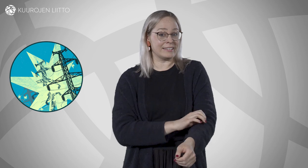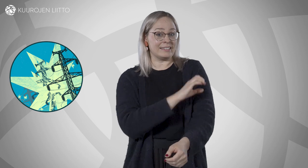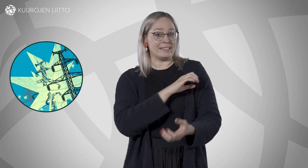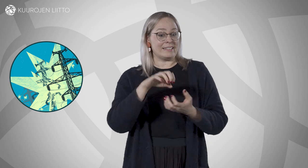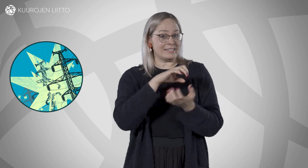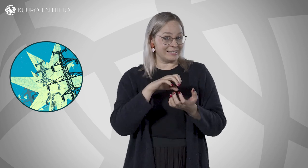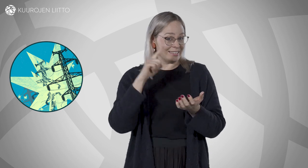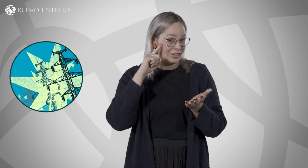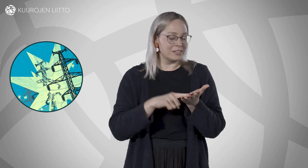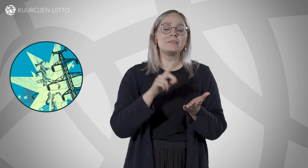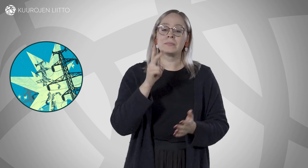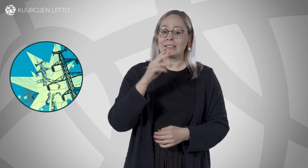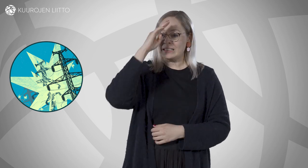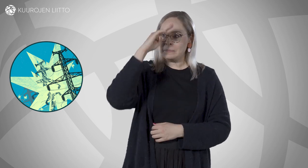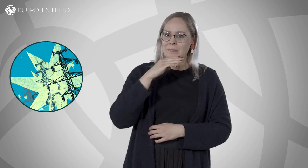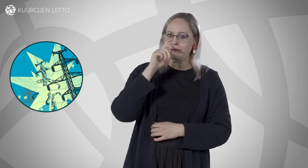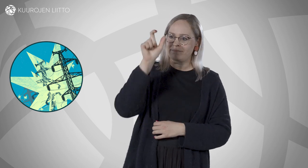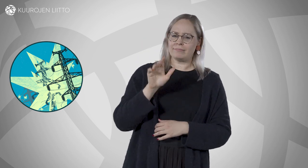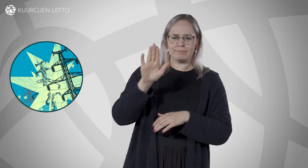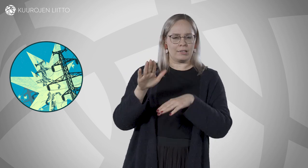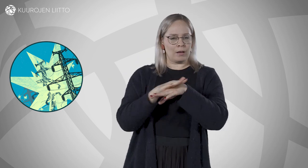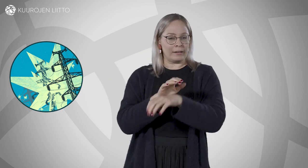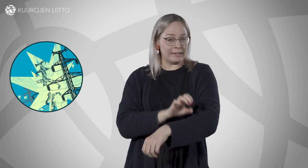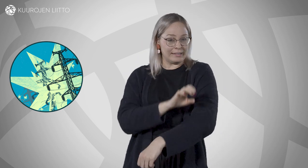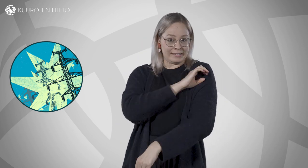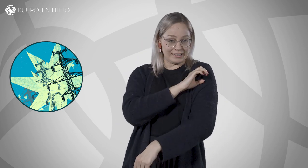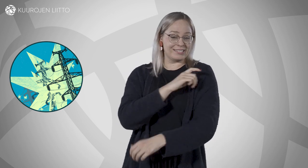Sillä tarkoitetaan ihmisen käyttämän energian, -